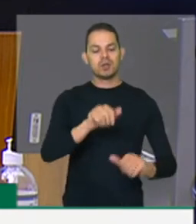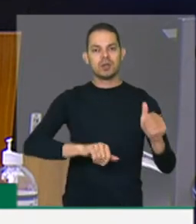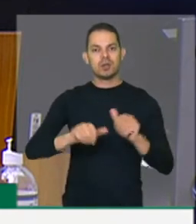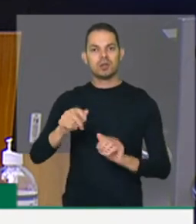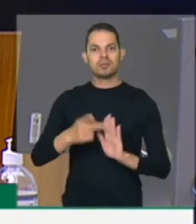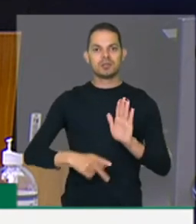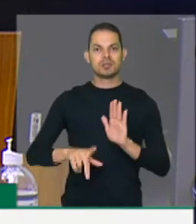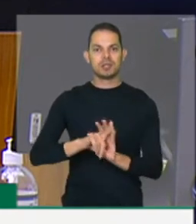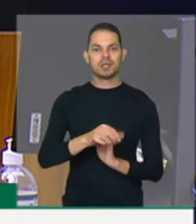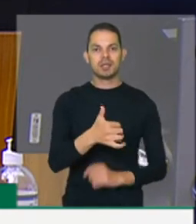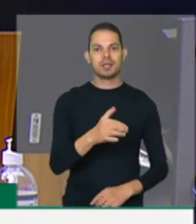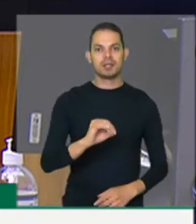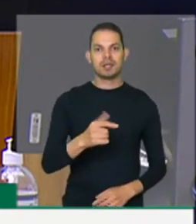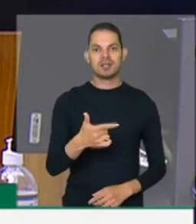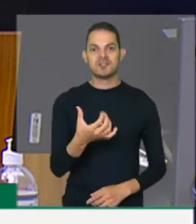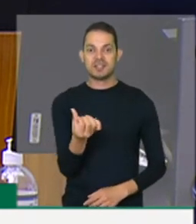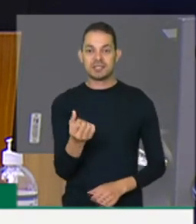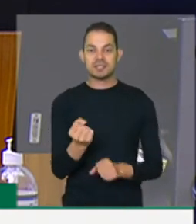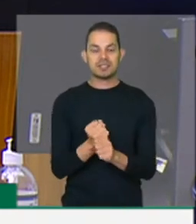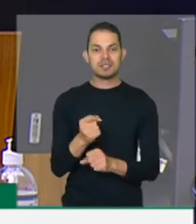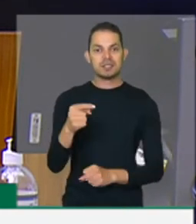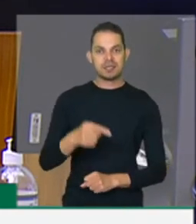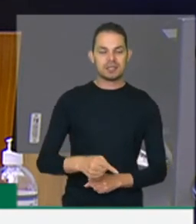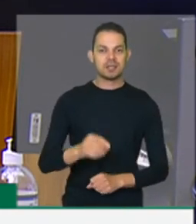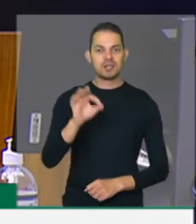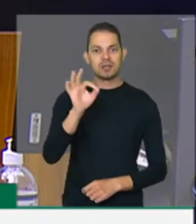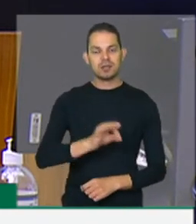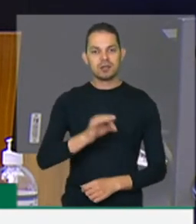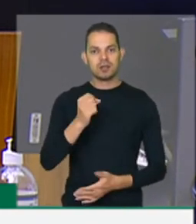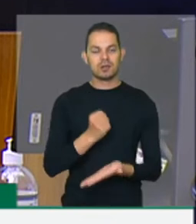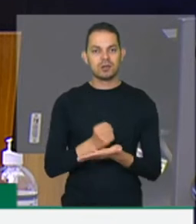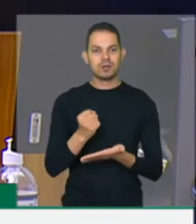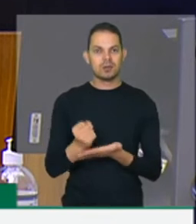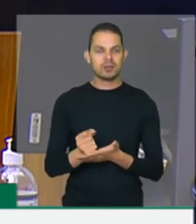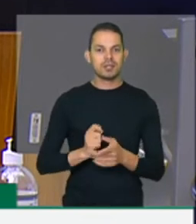N° 1026, DE 21, QUE DETERMINA DO ÍNDICE DE CORREÇÃO DOS CONTRATOS DE LOCAÇÃO